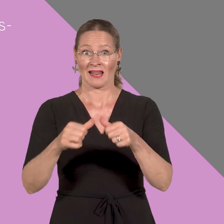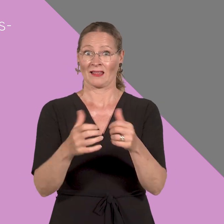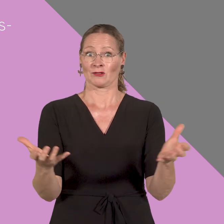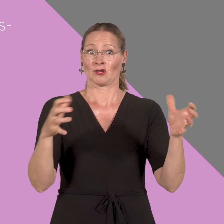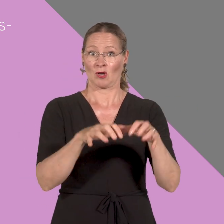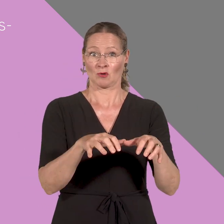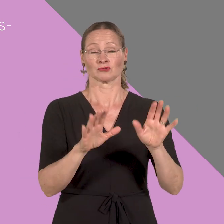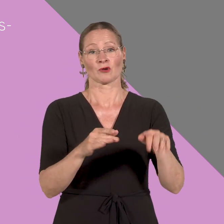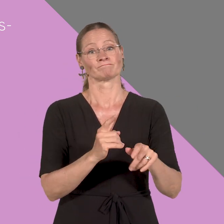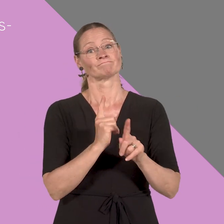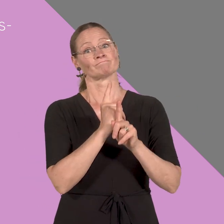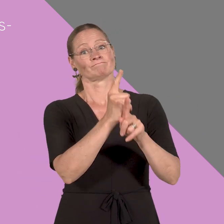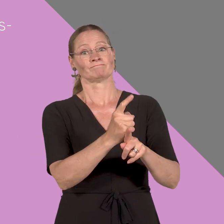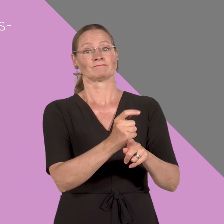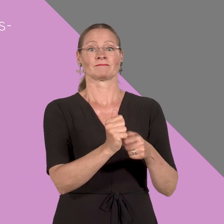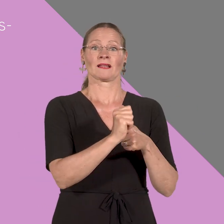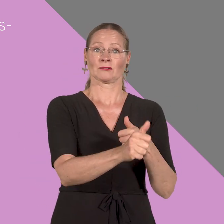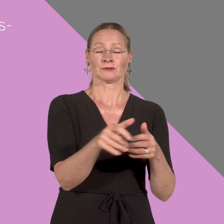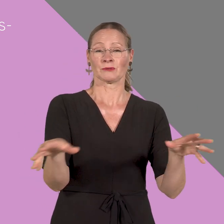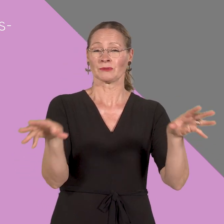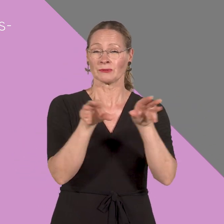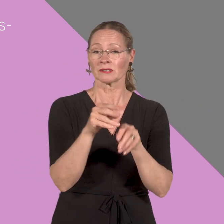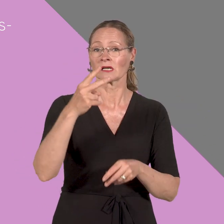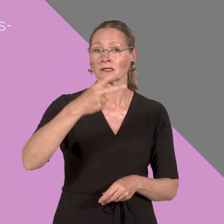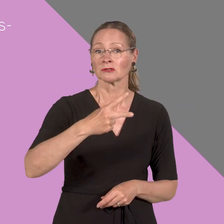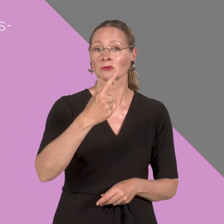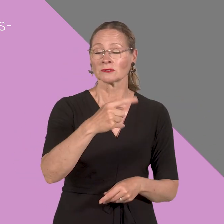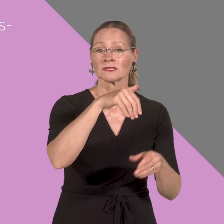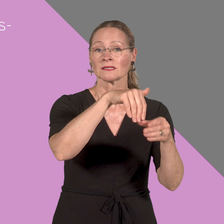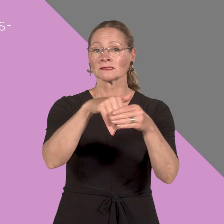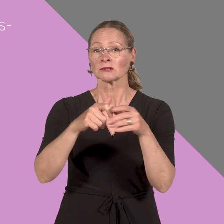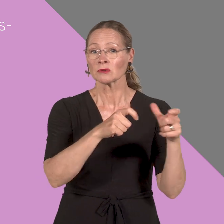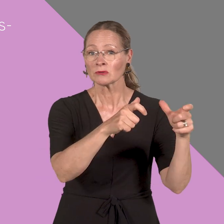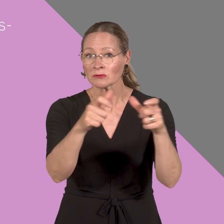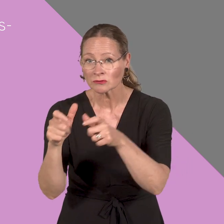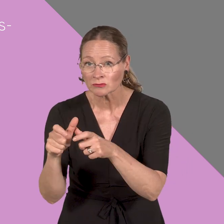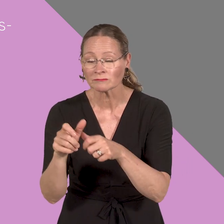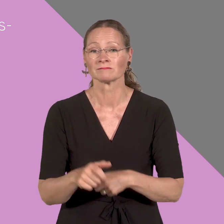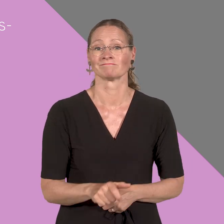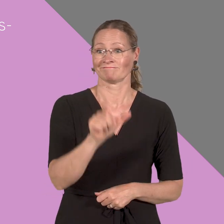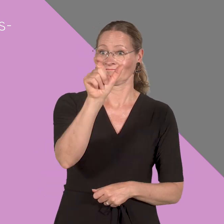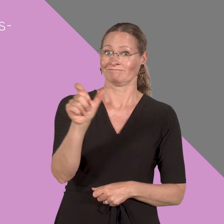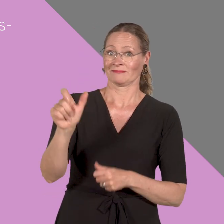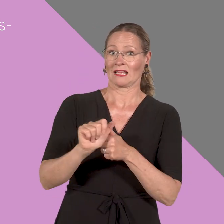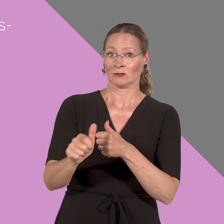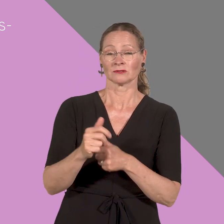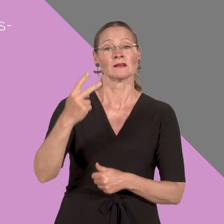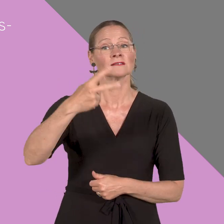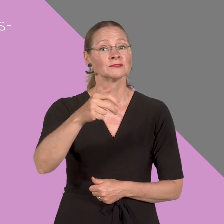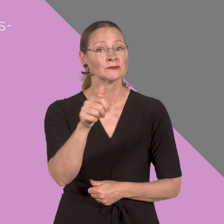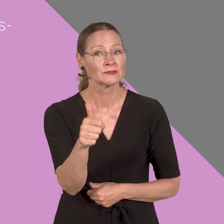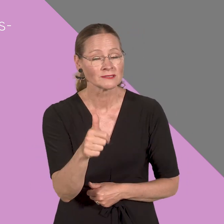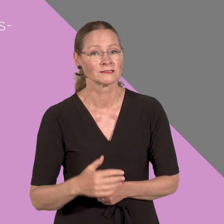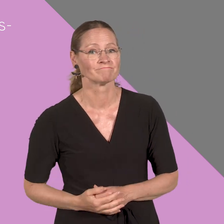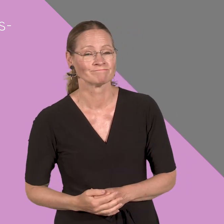Liittokokouksessa oli edustettuna 21 jäsenyhdistystä 29 edustajalla.